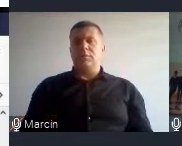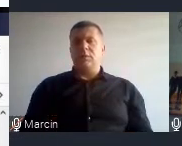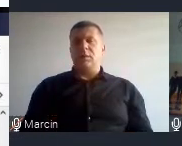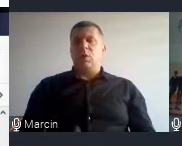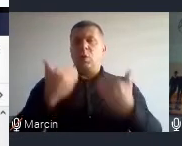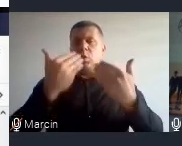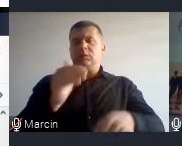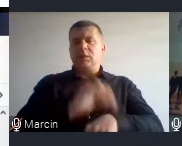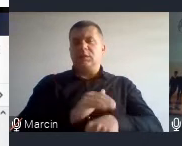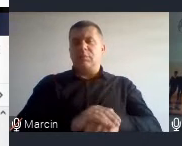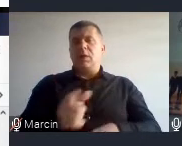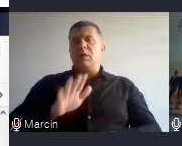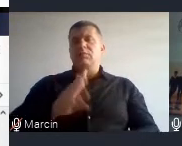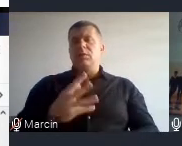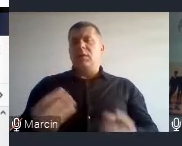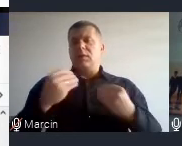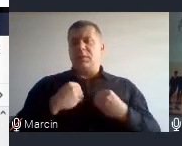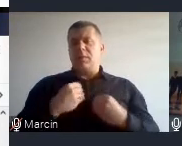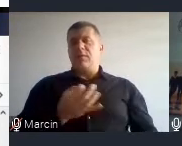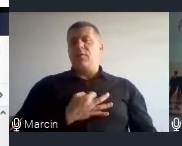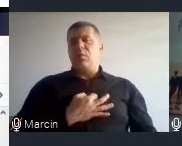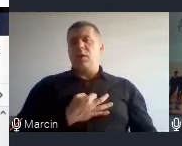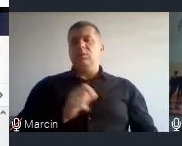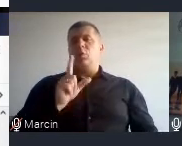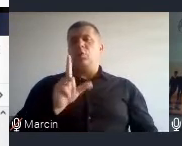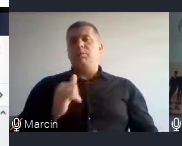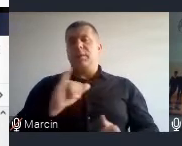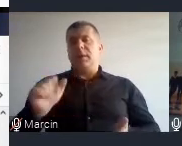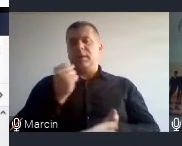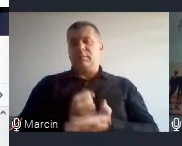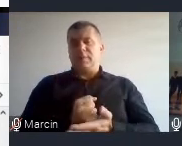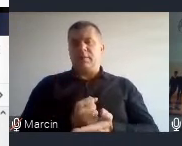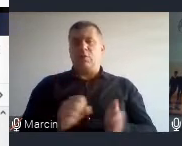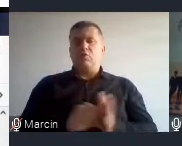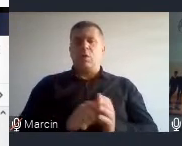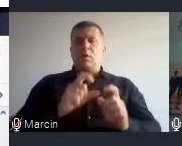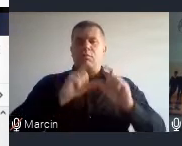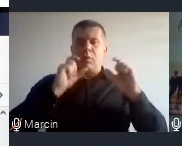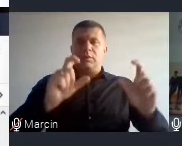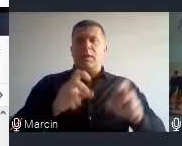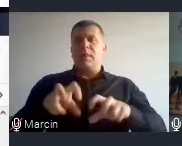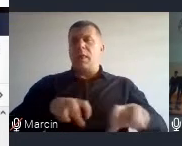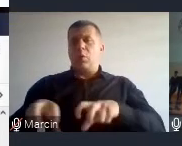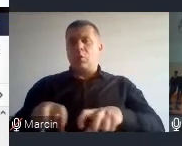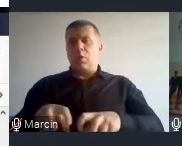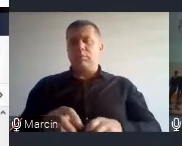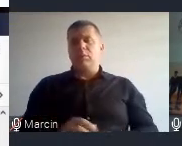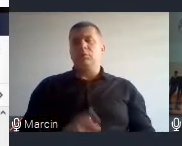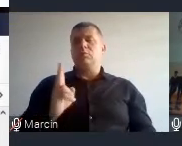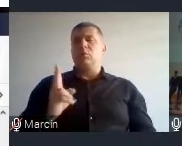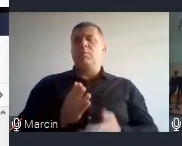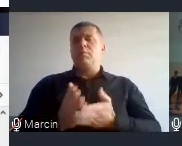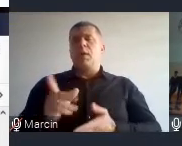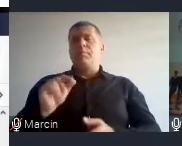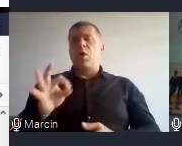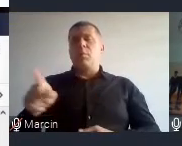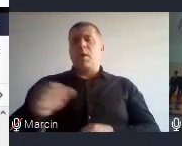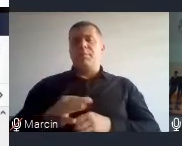którego przedmiotem jest nabycie własności lub innych praw do budynków lub nieruchomości , przez podmioty, które są podmiotami prywatnymi,